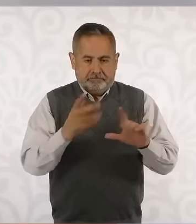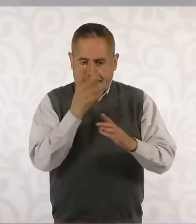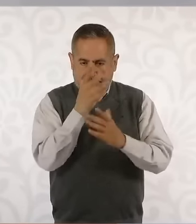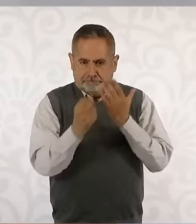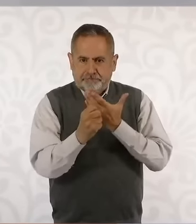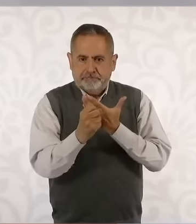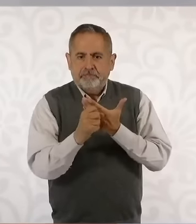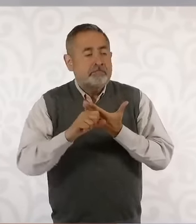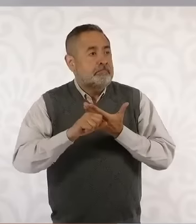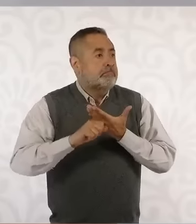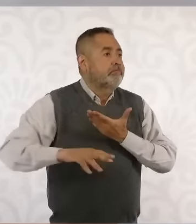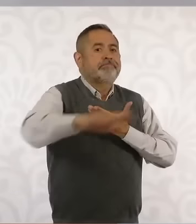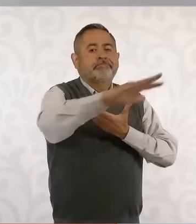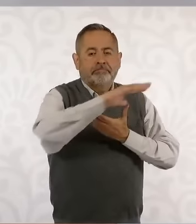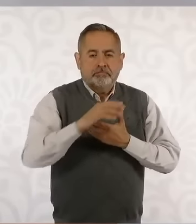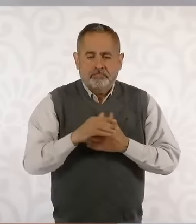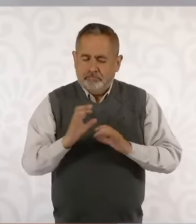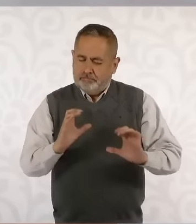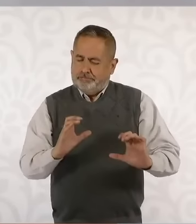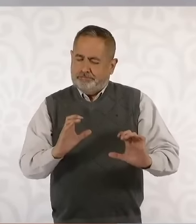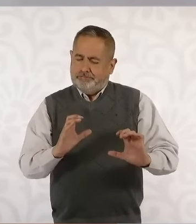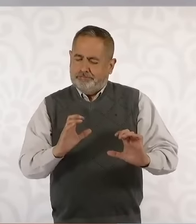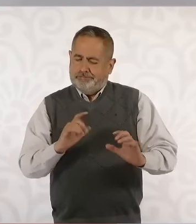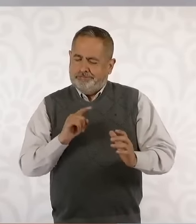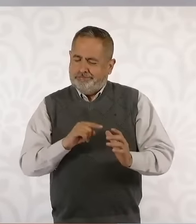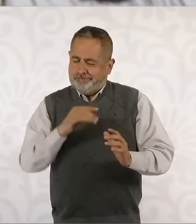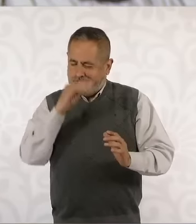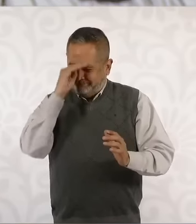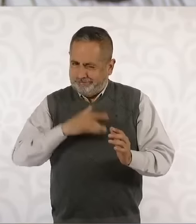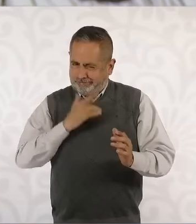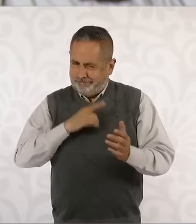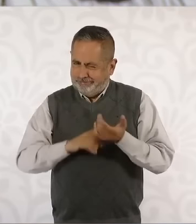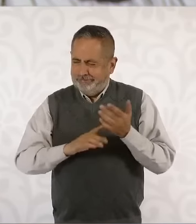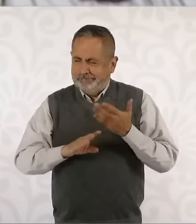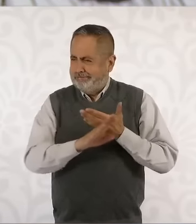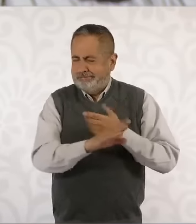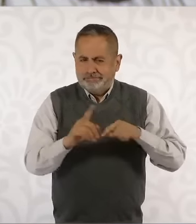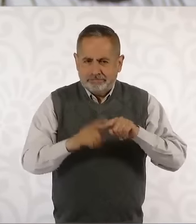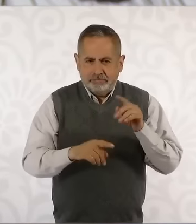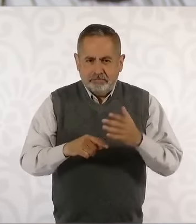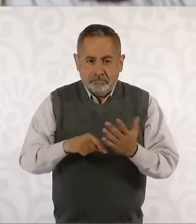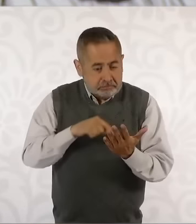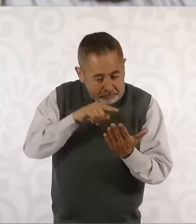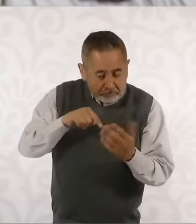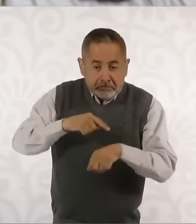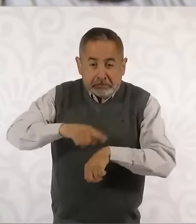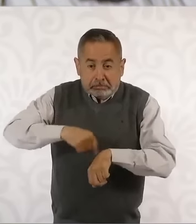¿no? Hay que ver la imagen y hay que reflexionar sobre ella y estas horas y horas que pueden pasar